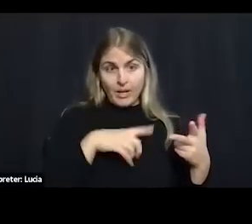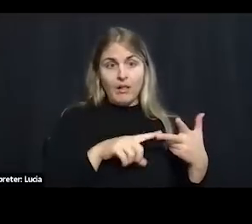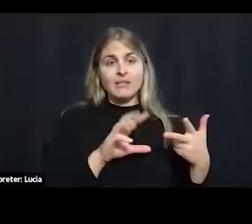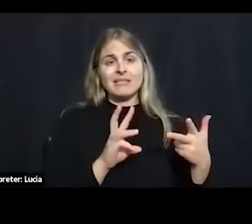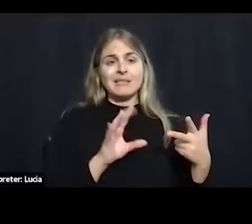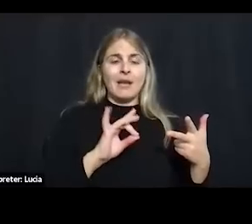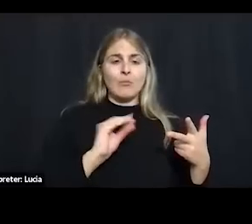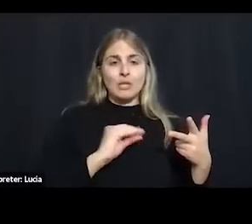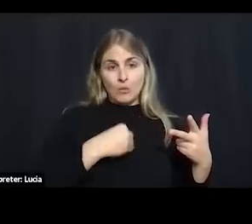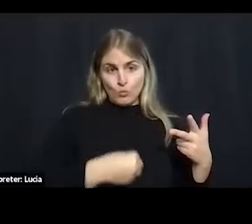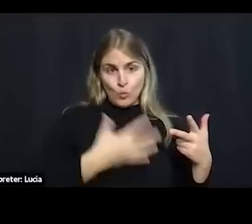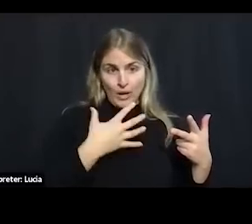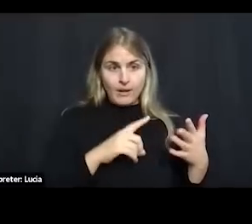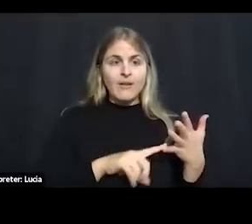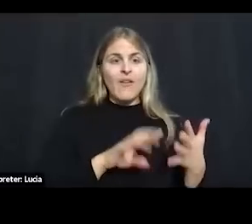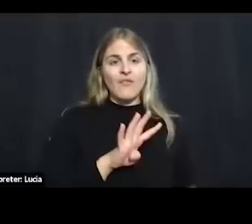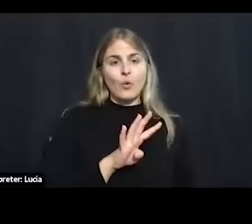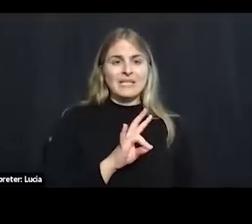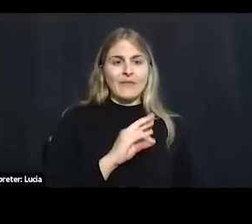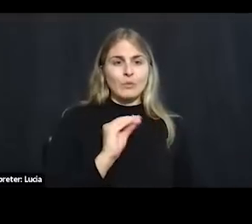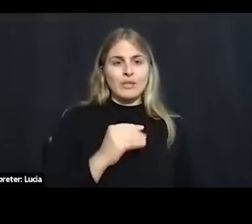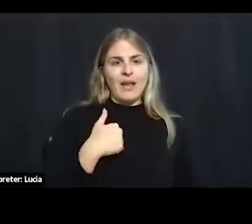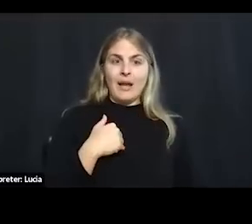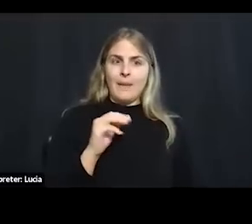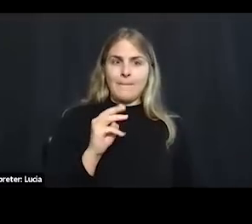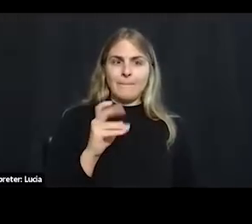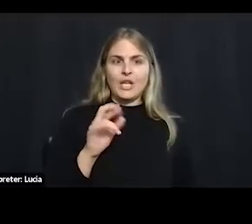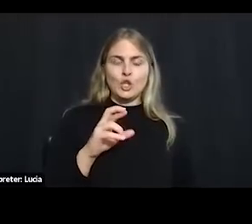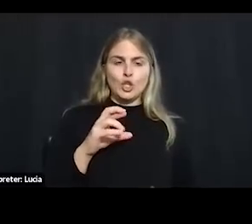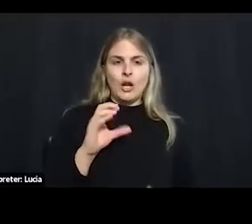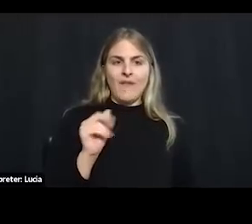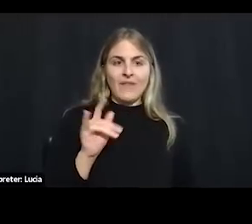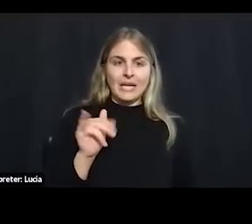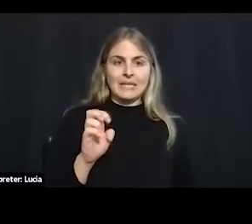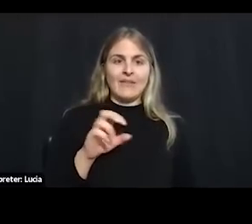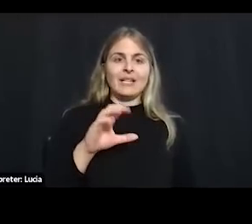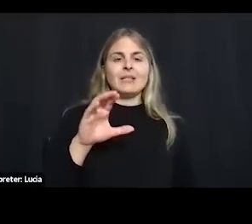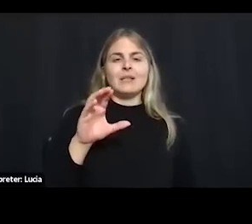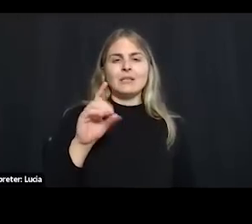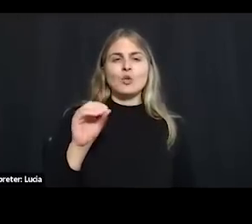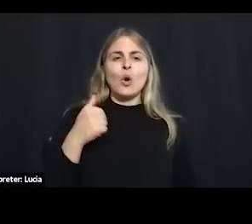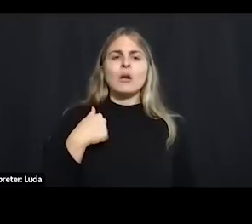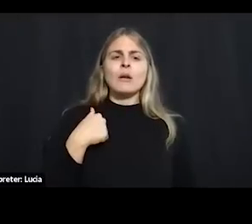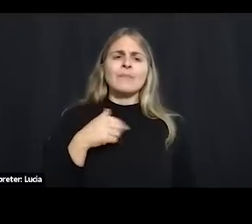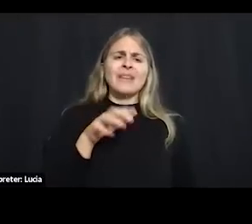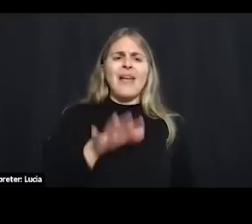El 47 % tenía un trastorno afectivo mayor. Tenían una edad promedio de 50 años y el 82 % informó un historial de sinhogarismo.